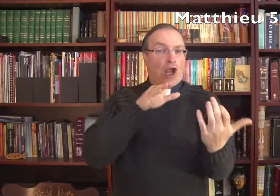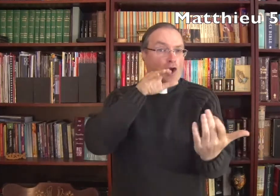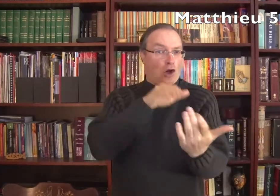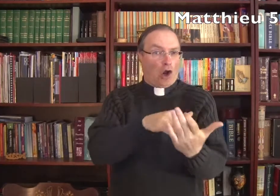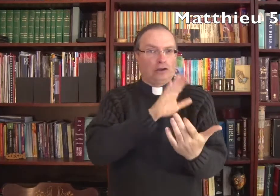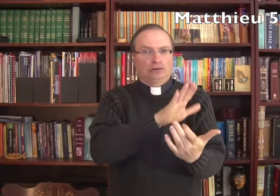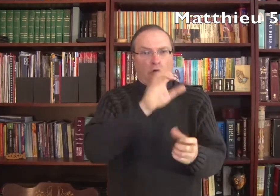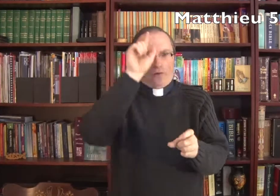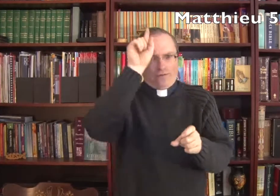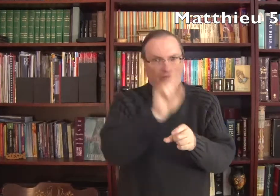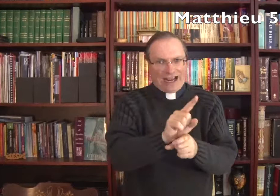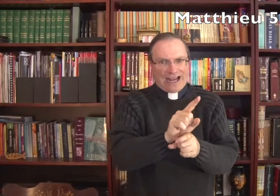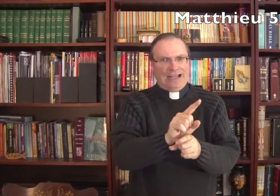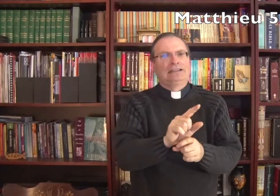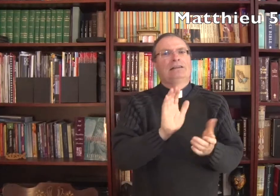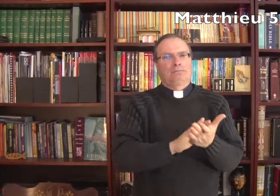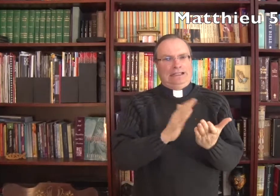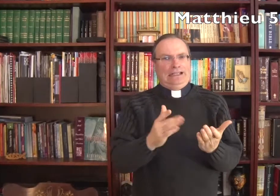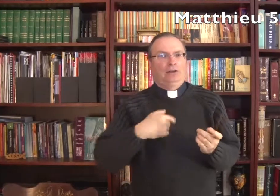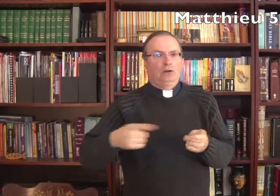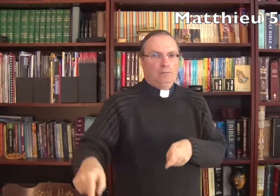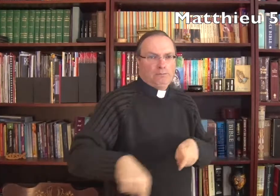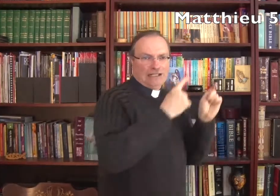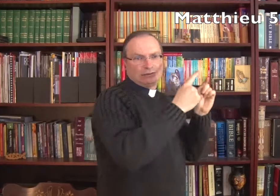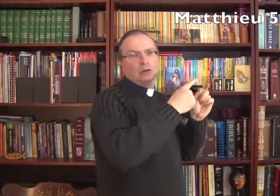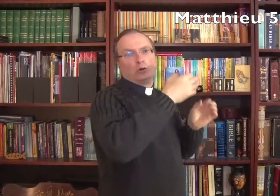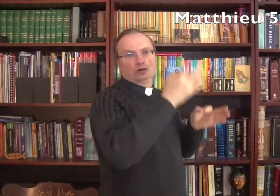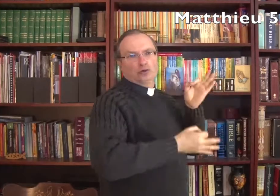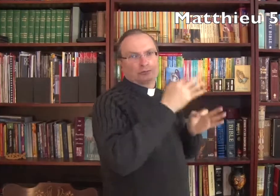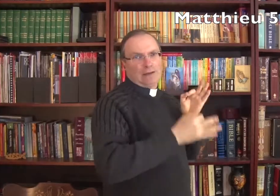contre son frère mérite de passer en jugement;